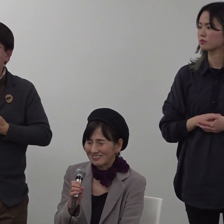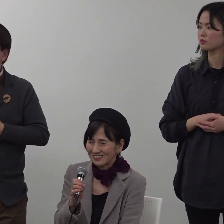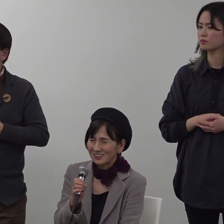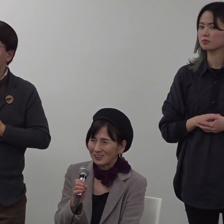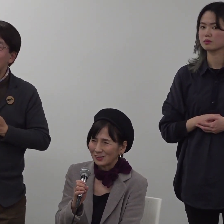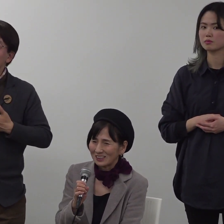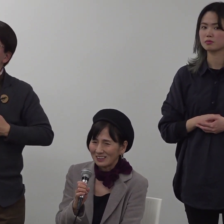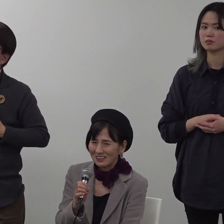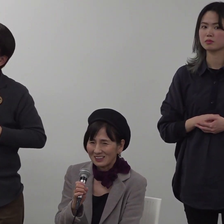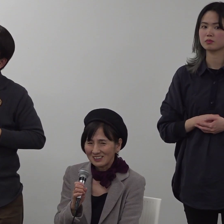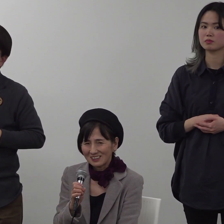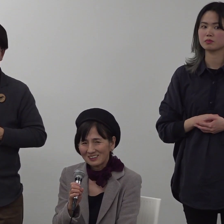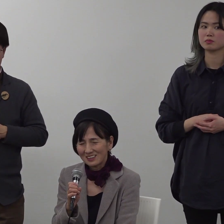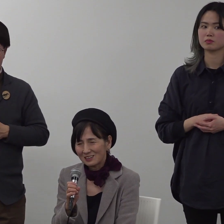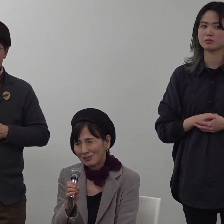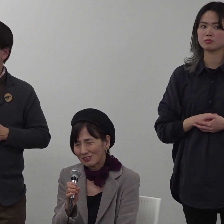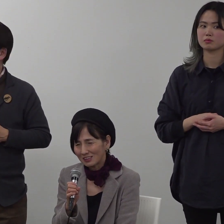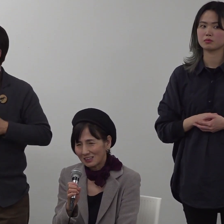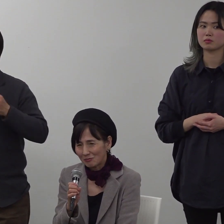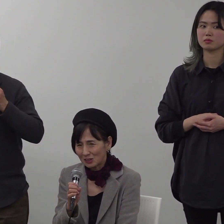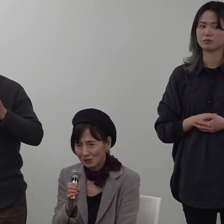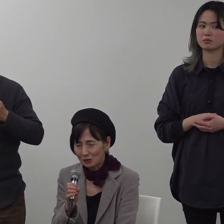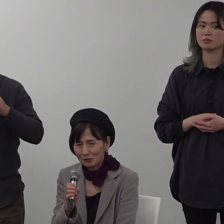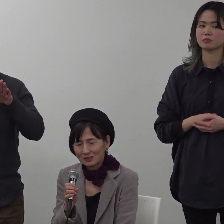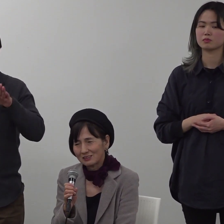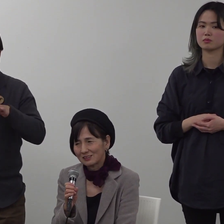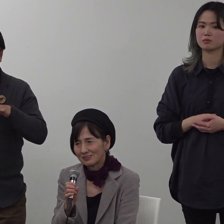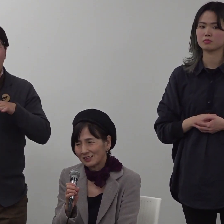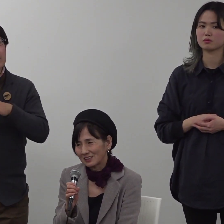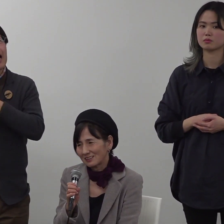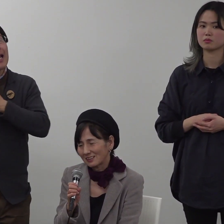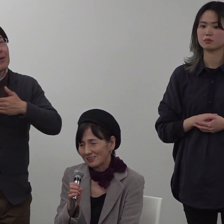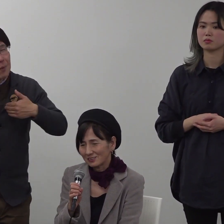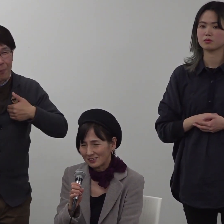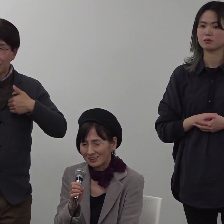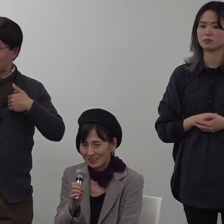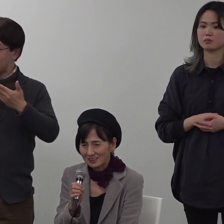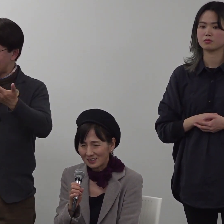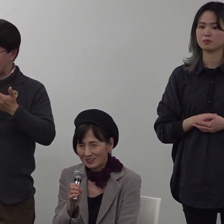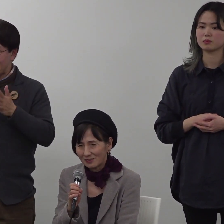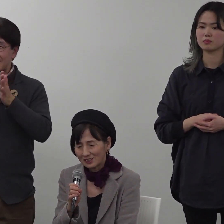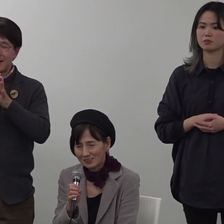どなたかいらっしゃって今渡れますよって言ってくださったら 本当に助かります